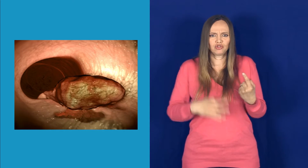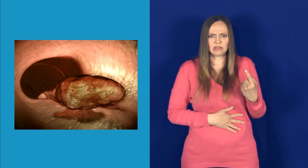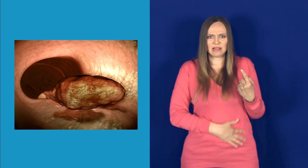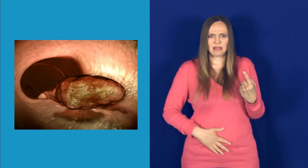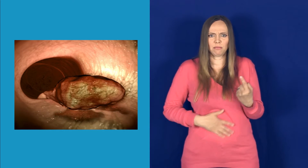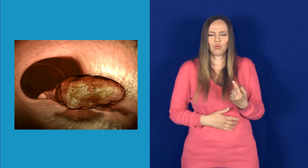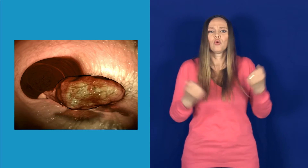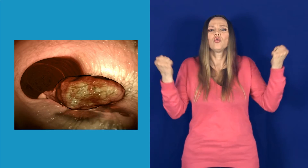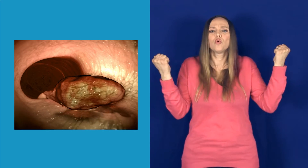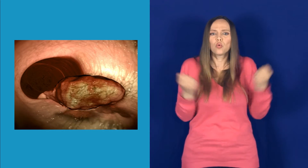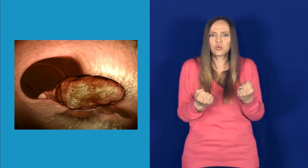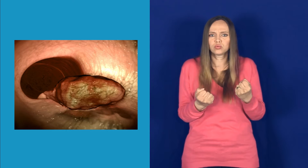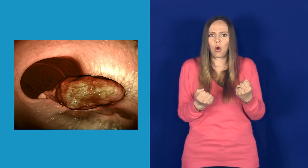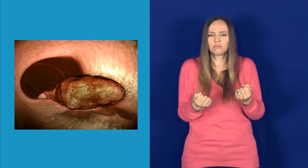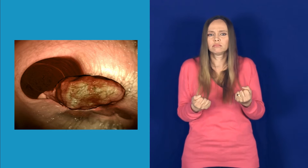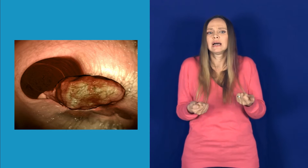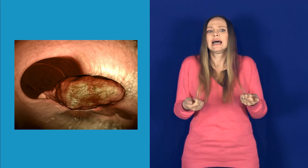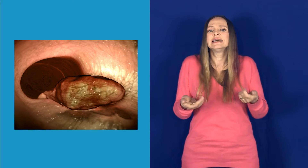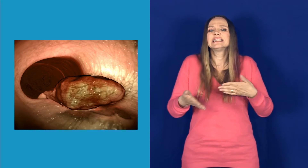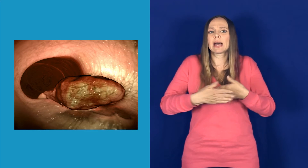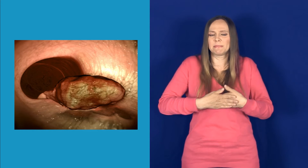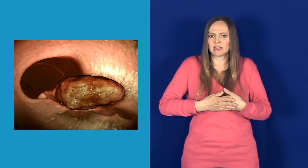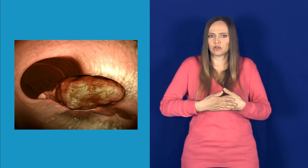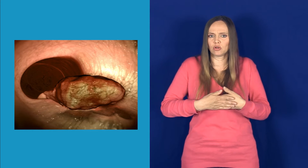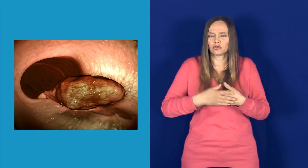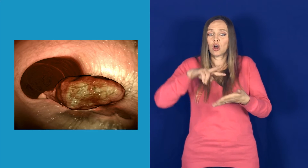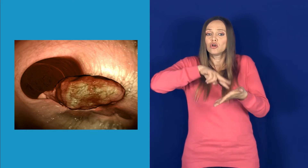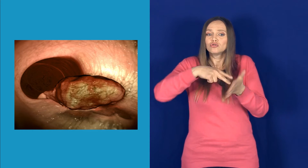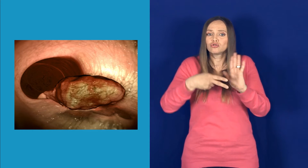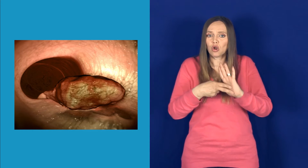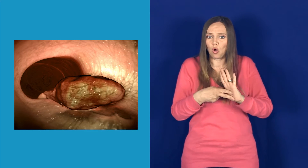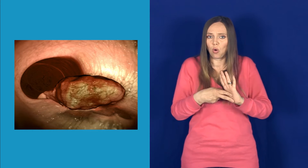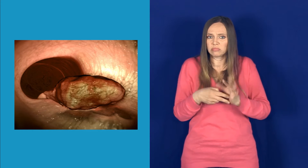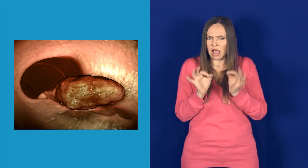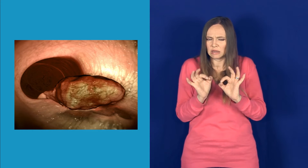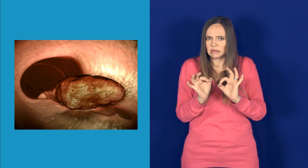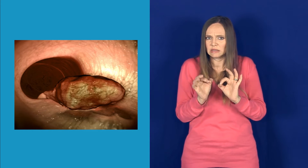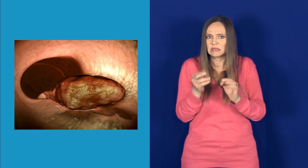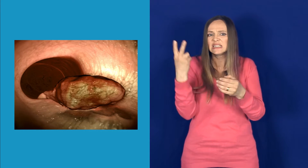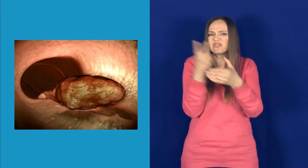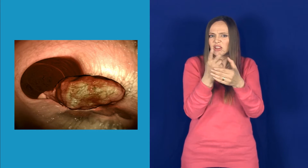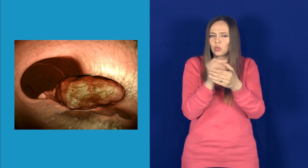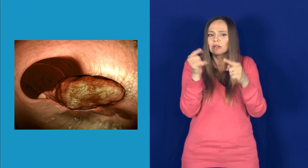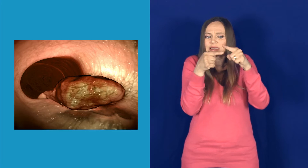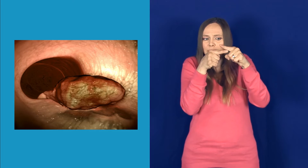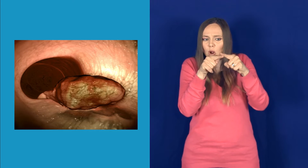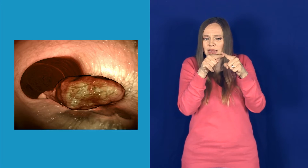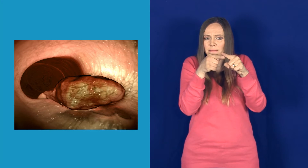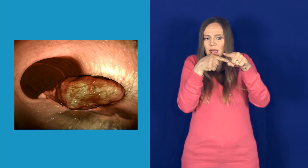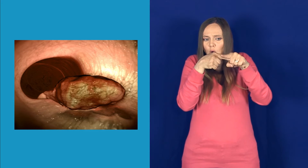Strokovnjaki zato svetujejo, da se polipe odstrani, ker rak skoraj vedno nastane iz polipov.